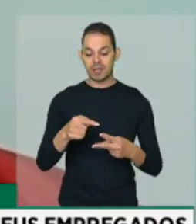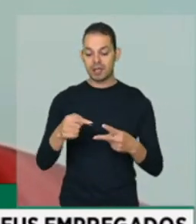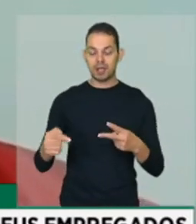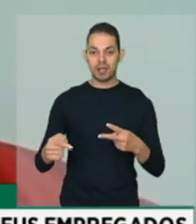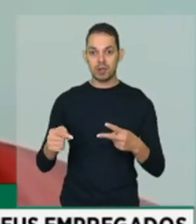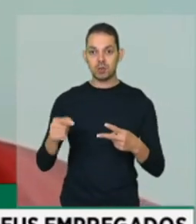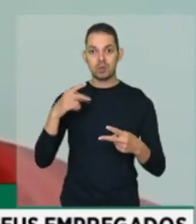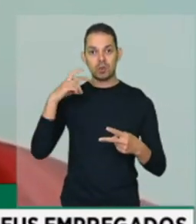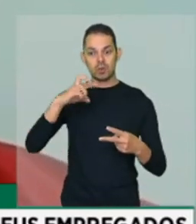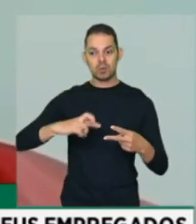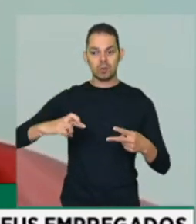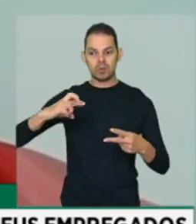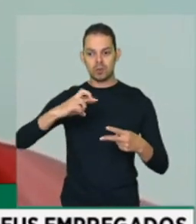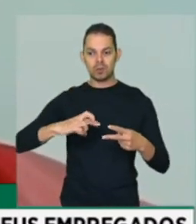DUAS OBSERVAÇÕES, PRESIDENTE, PRIMEIRO QUE O